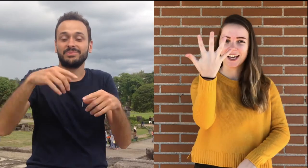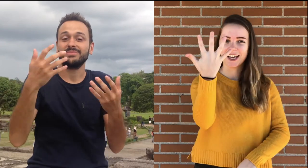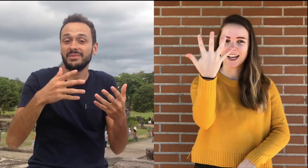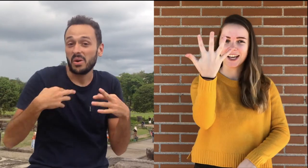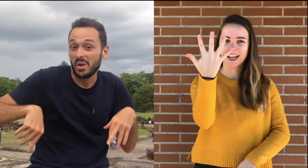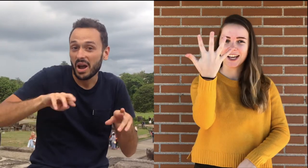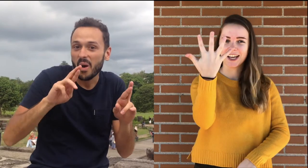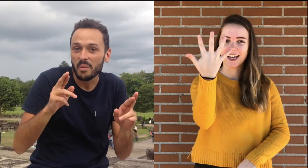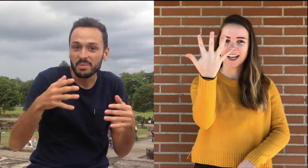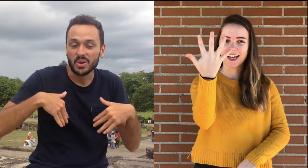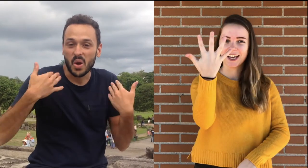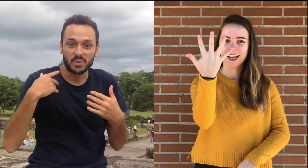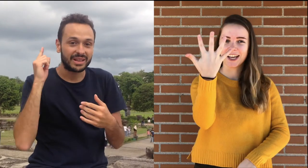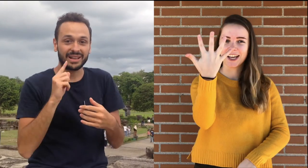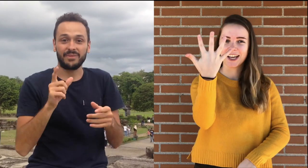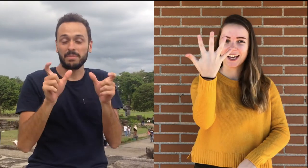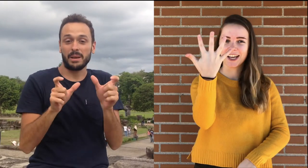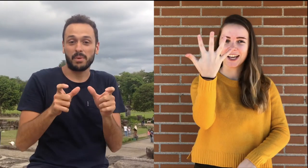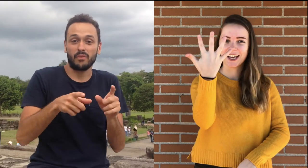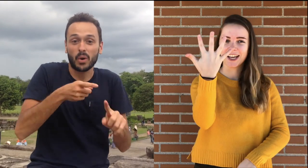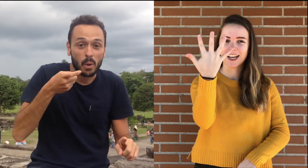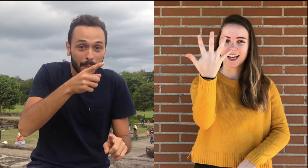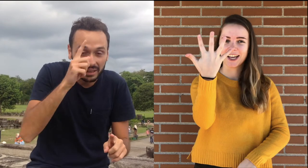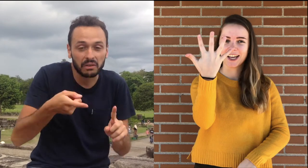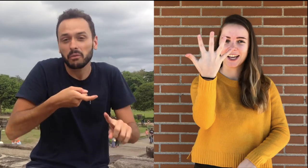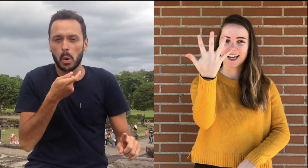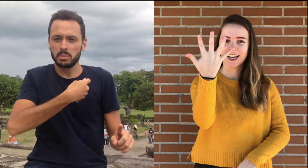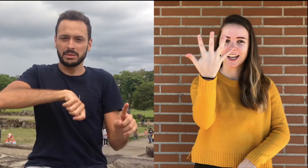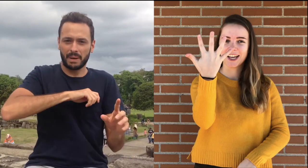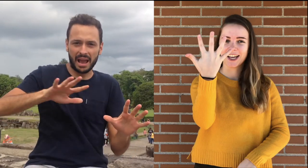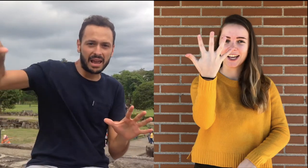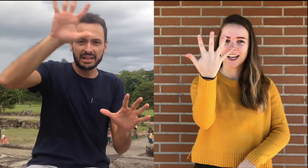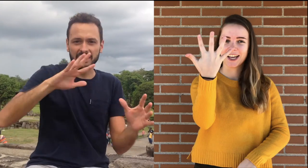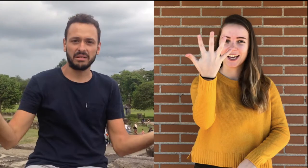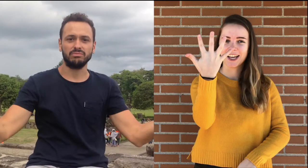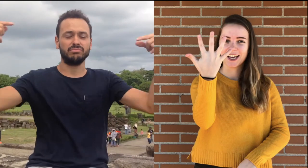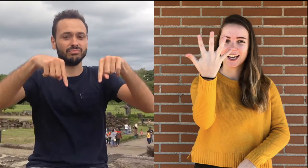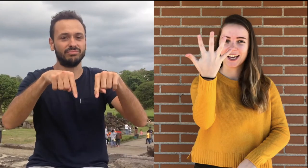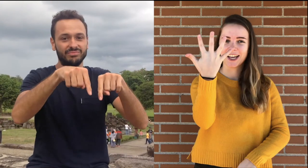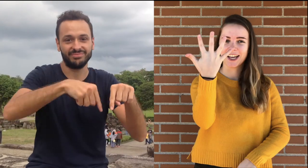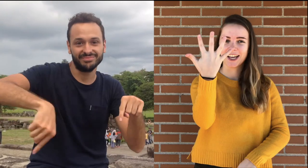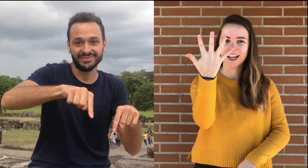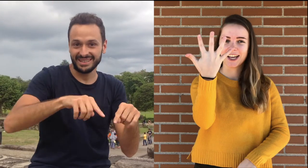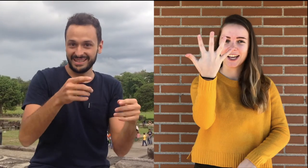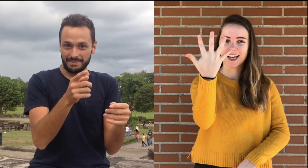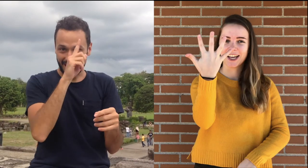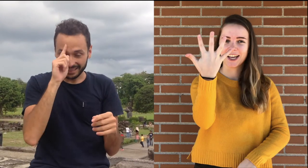Esperamos que les jóvenes sordes de Madrid y del resto de España vengan a la charla,